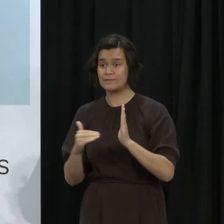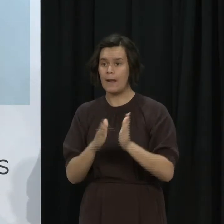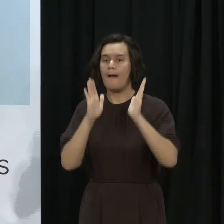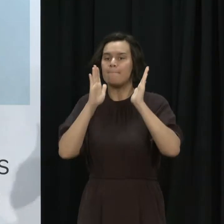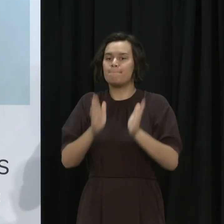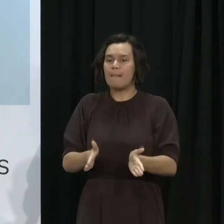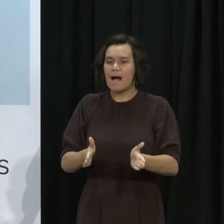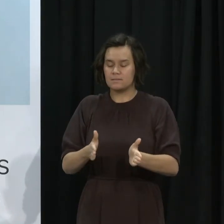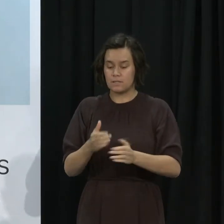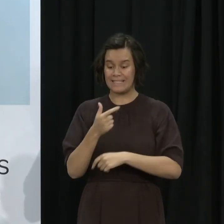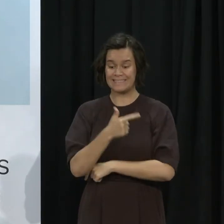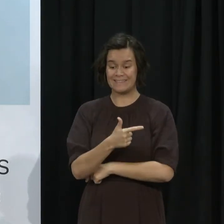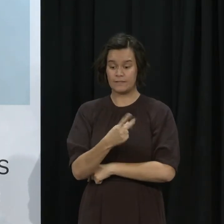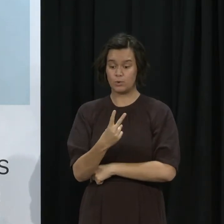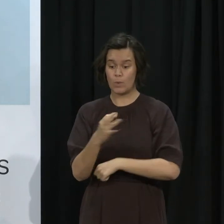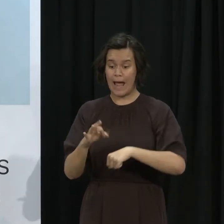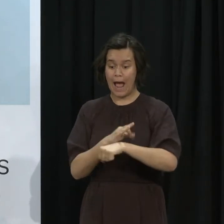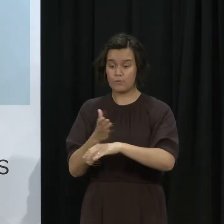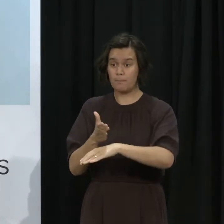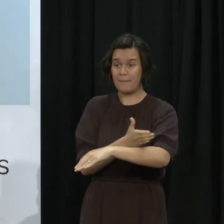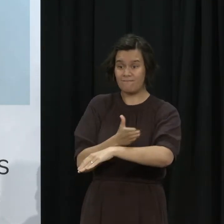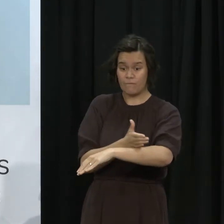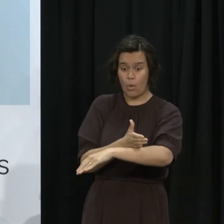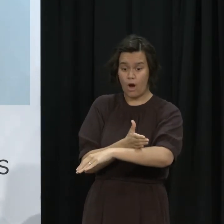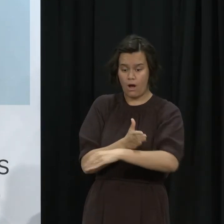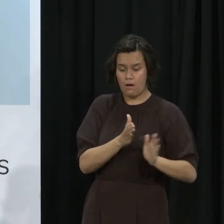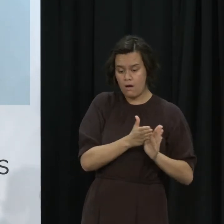I tua atu, mehua i te rohe i